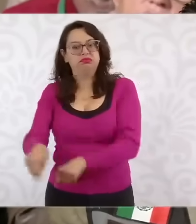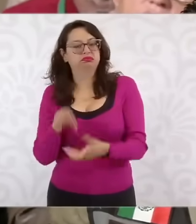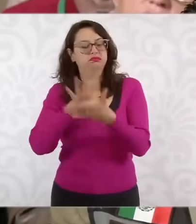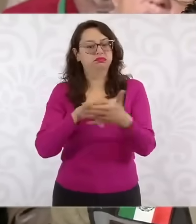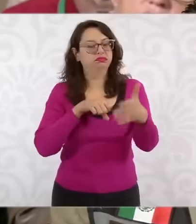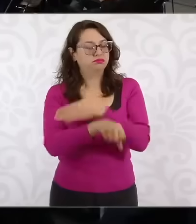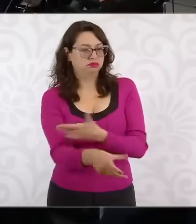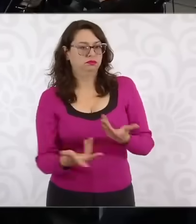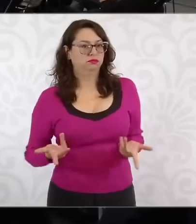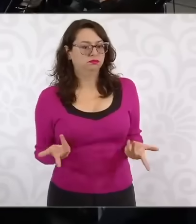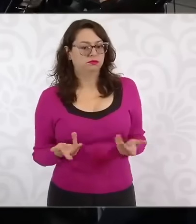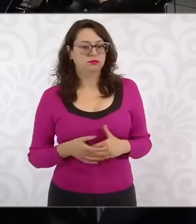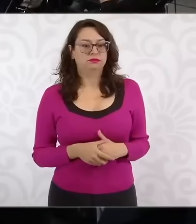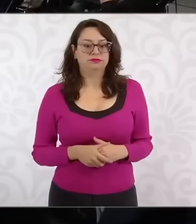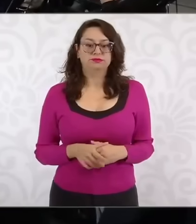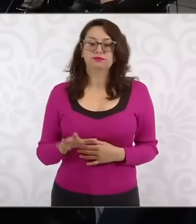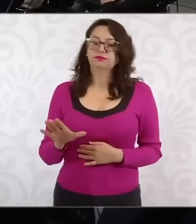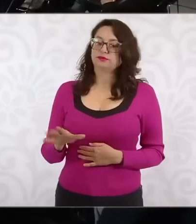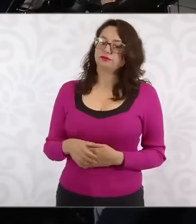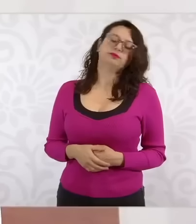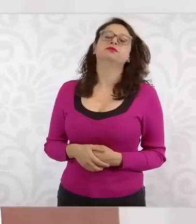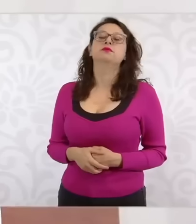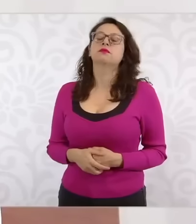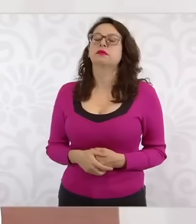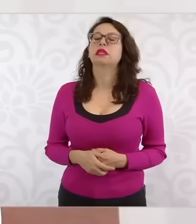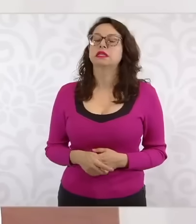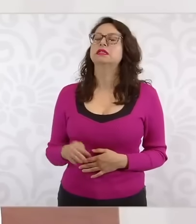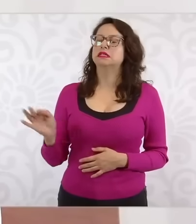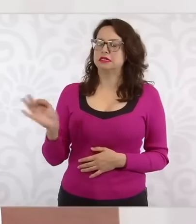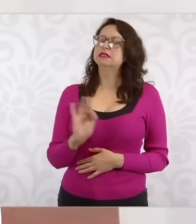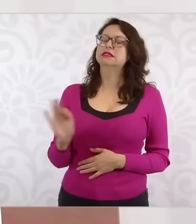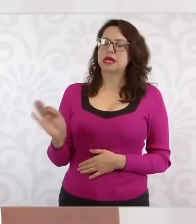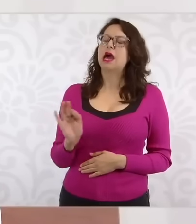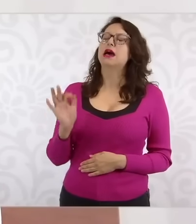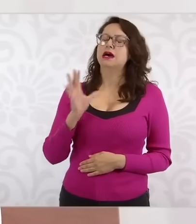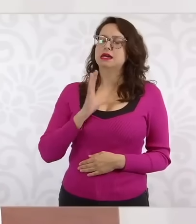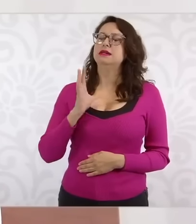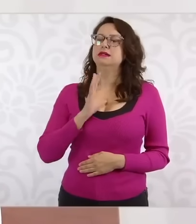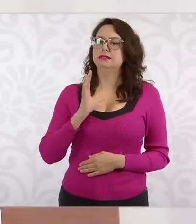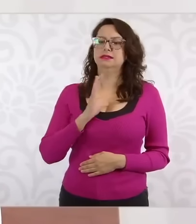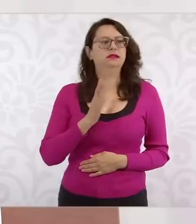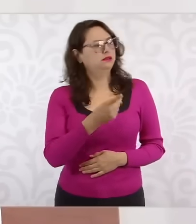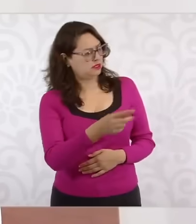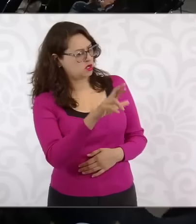Sí, te voy a no niego que pueda haber casos. Eh, Rosa Isela sabe de este caso y sabe que lo